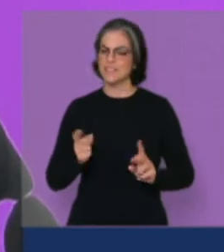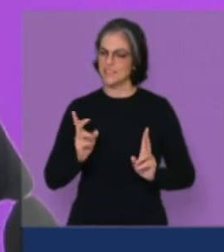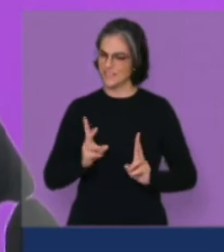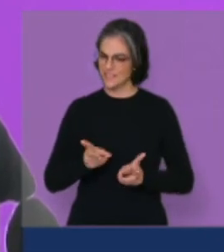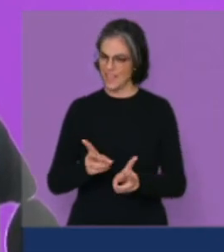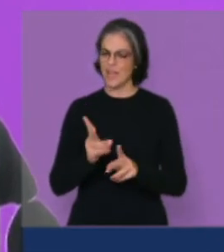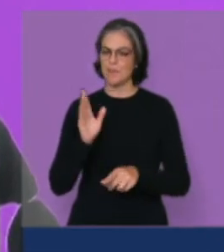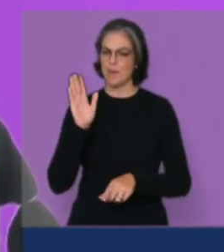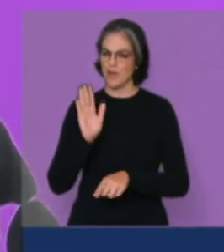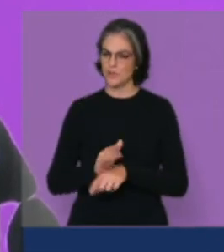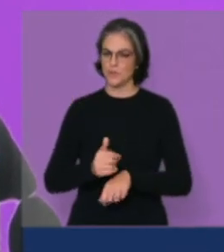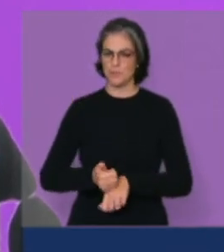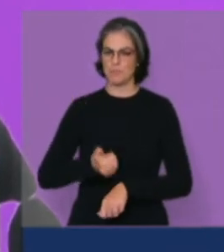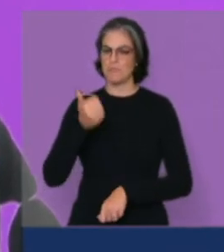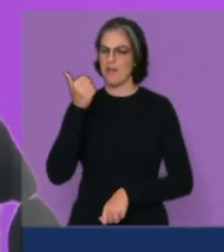MELHOR NA NOSSA LEGISLAÇÃO,